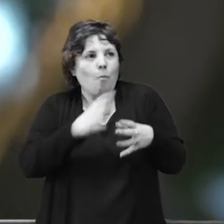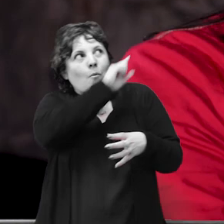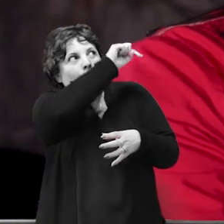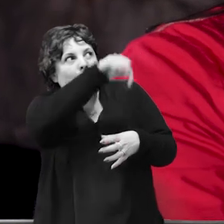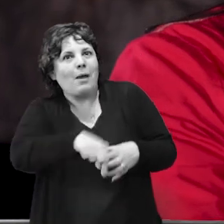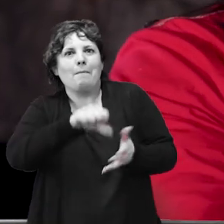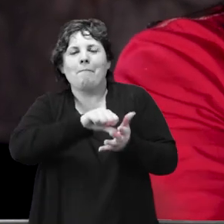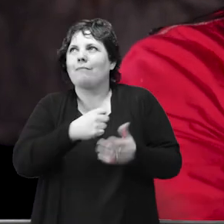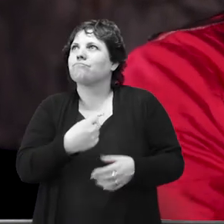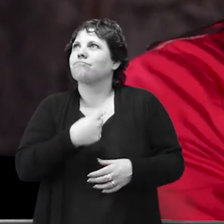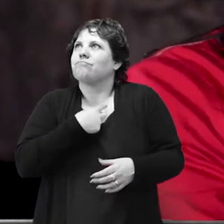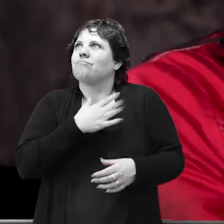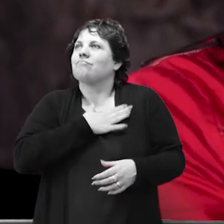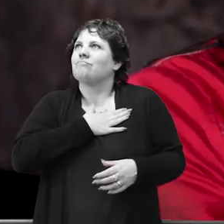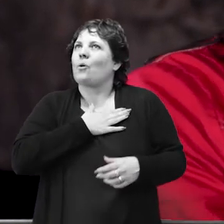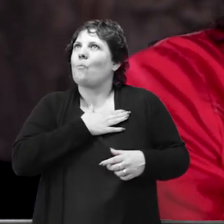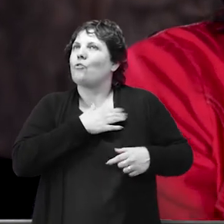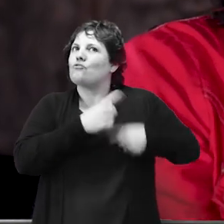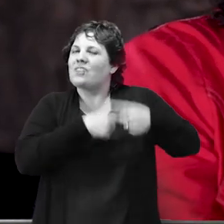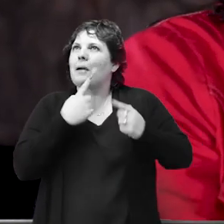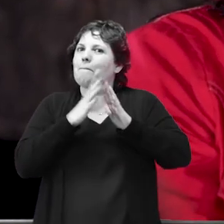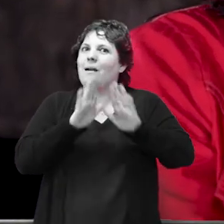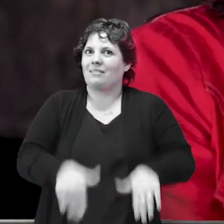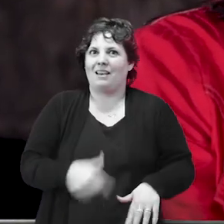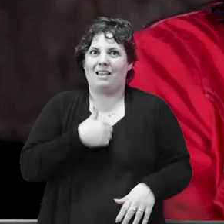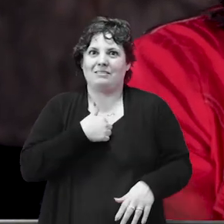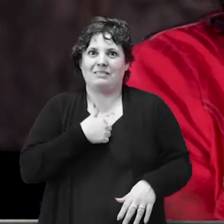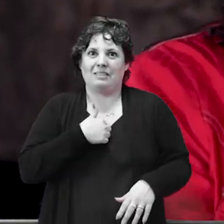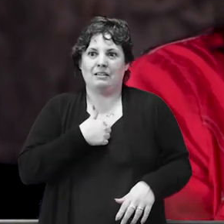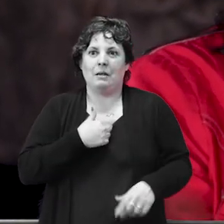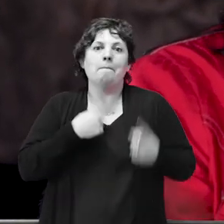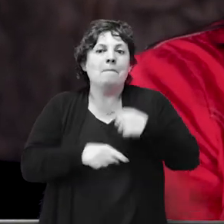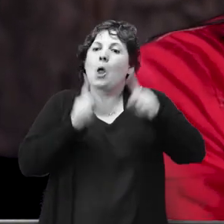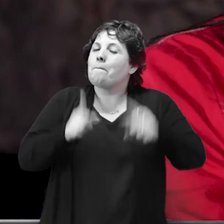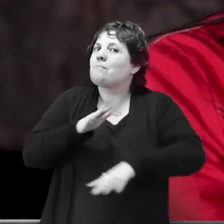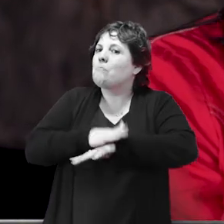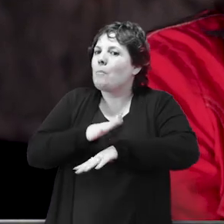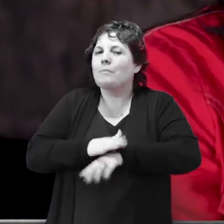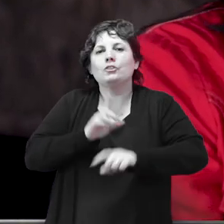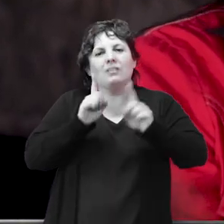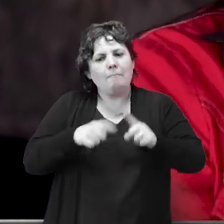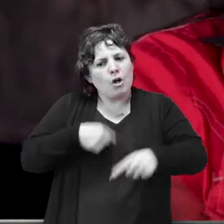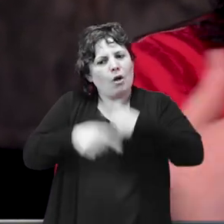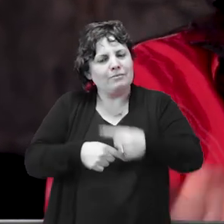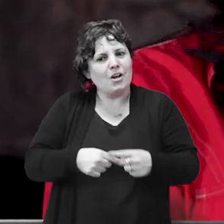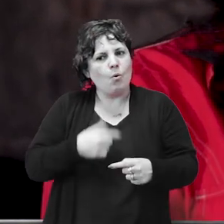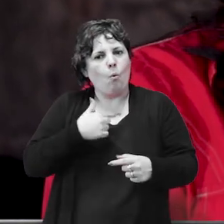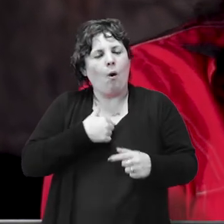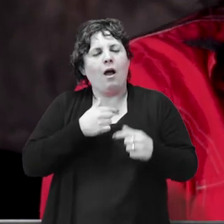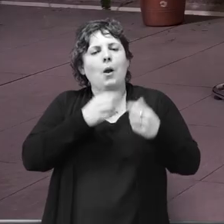al país, a la nación de origen y mantener la construcción de esa nación en la distancia